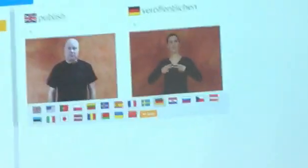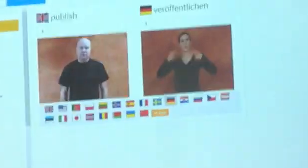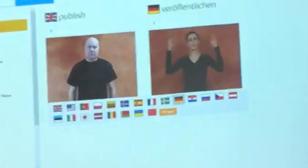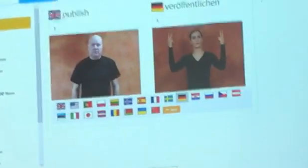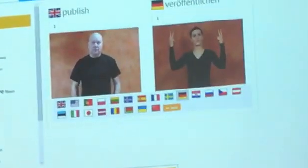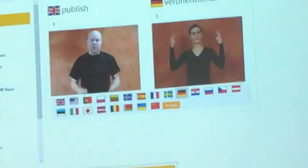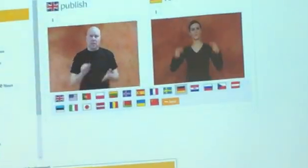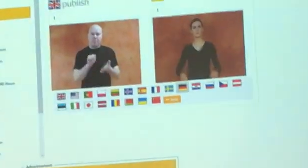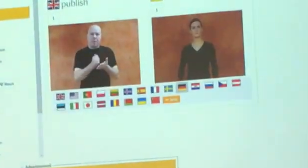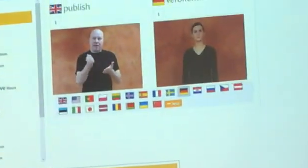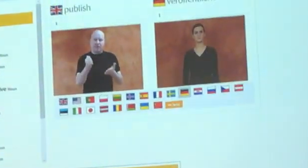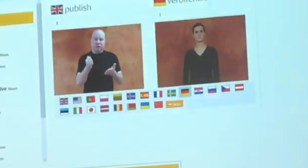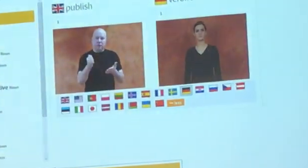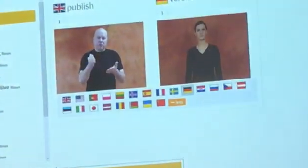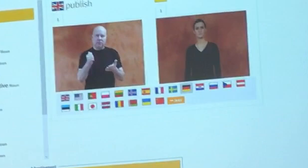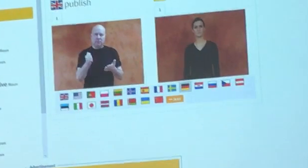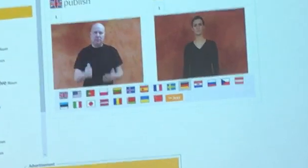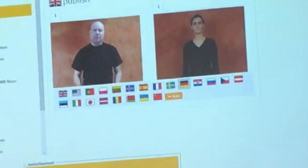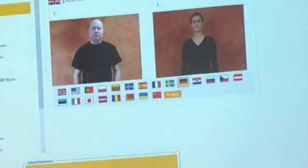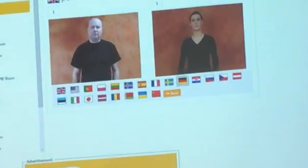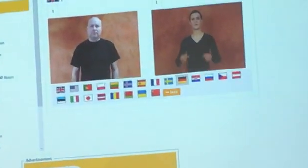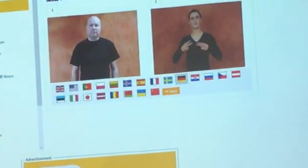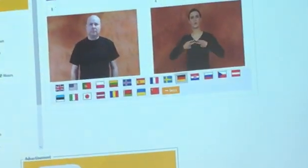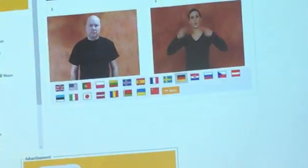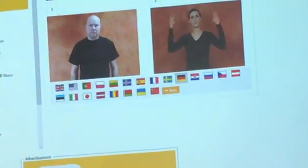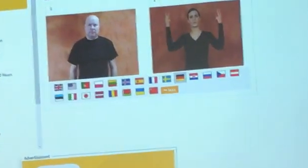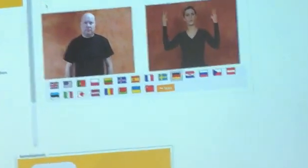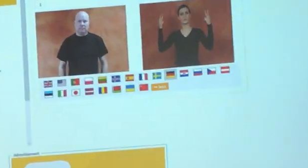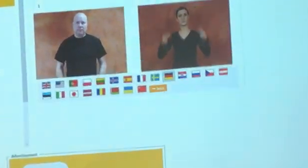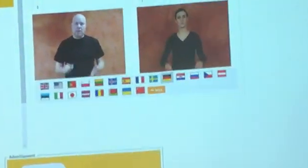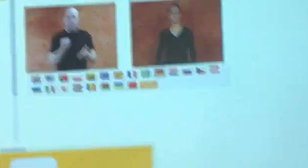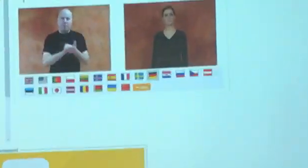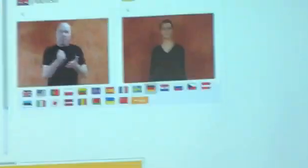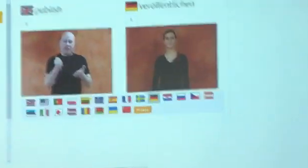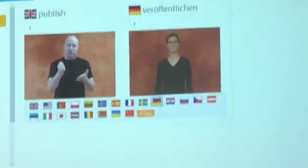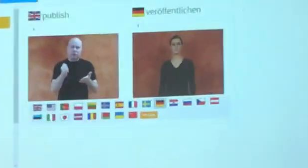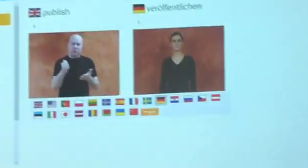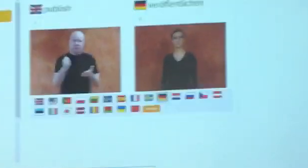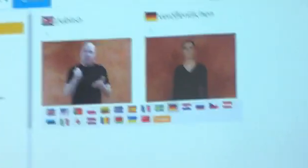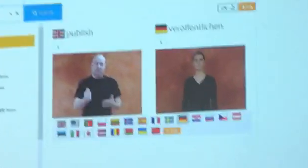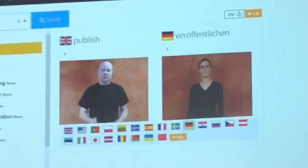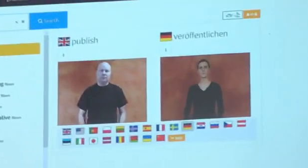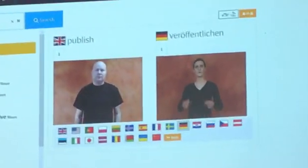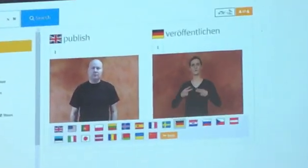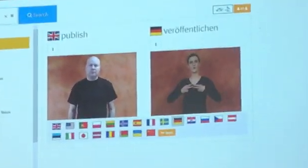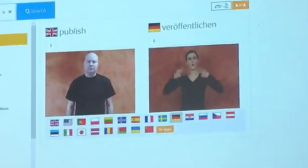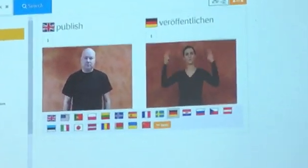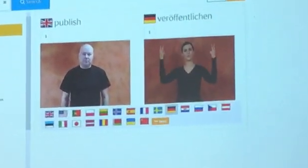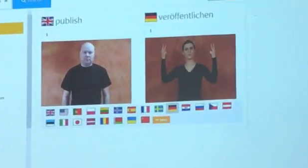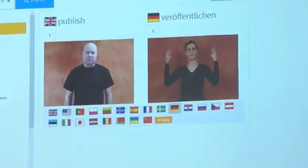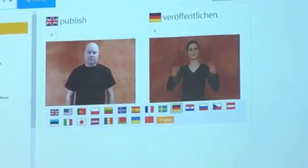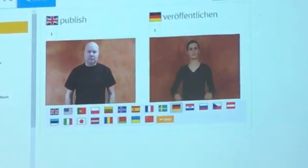es ein wirklich interessantes Beispiel gibt für geliehene Etymologie, aus dem deutschen Wort. Wir haben also "öffnen",